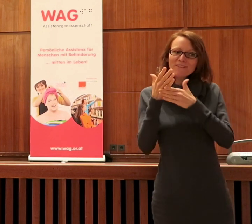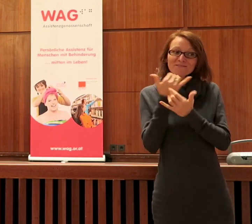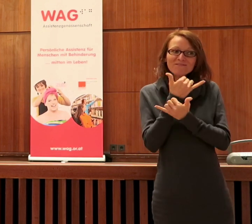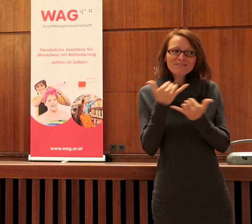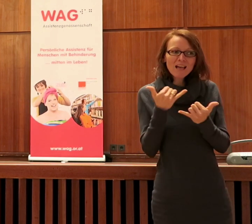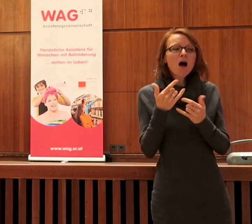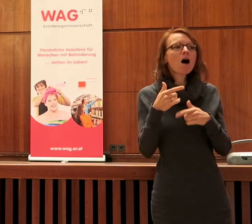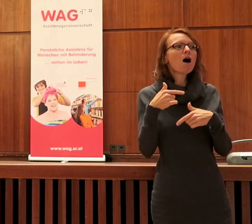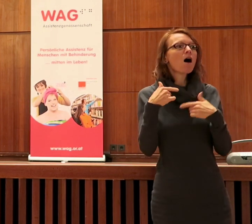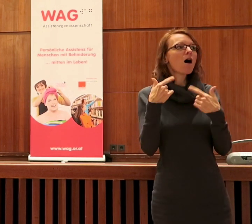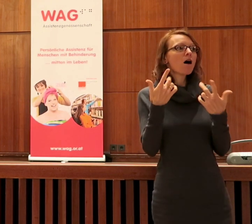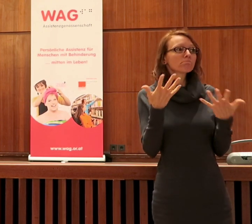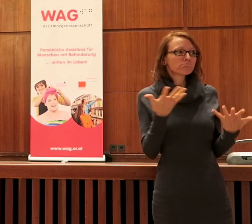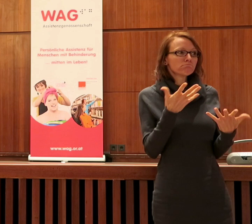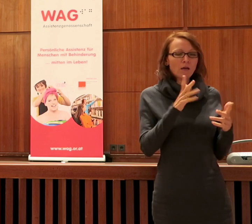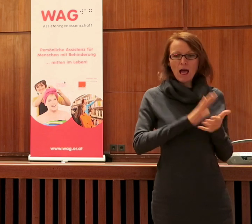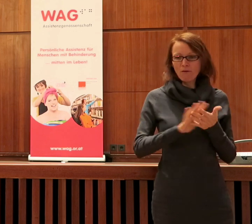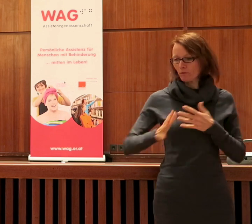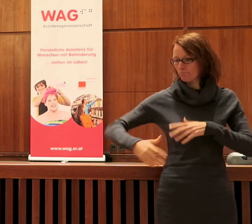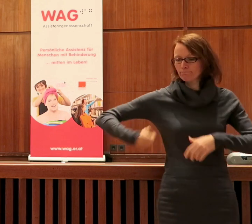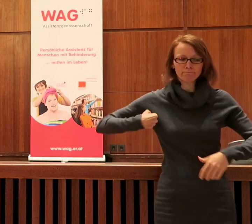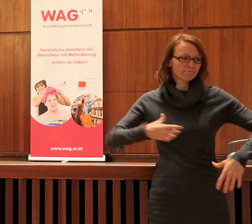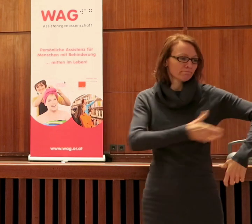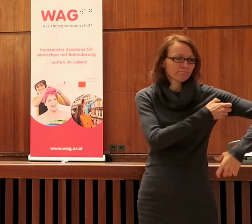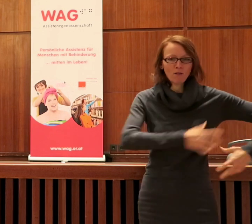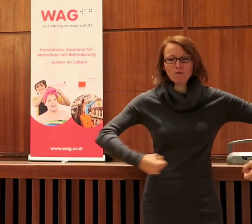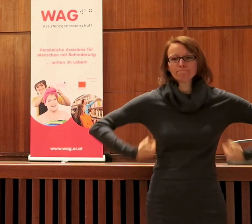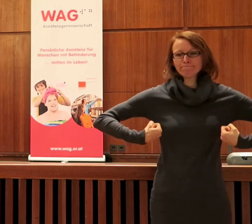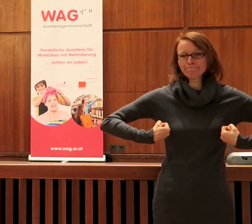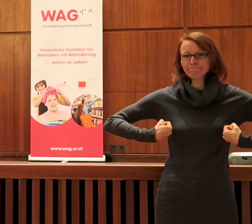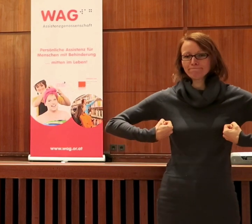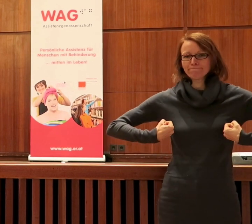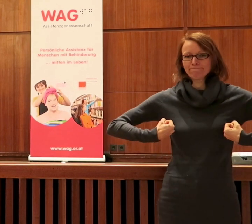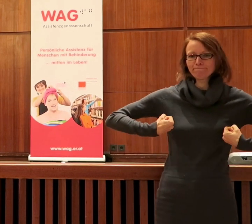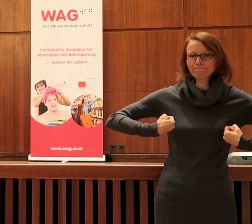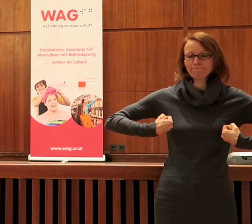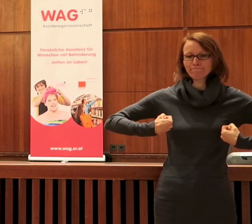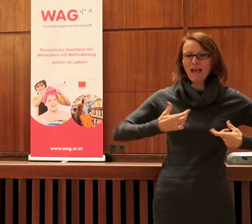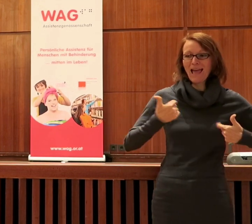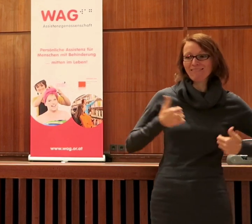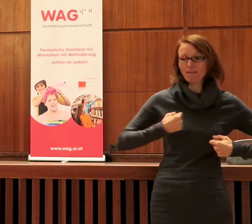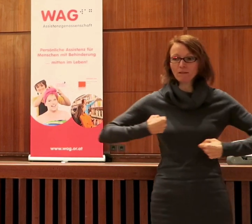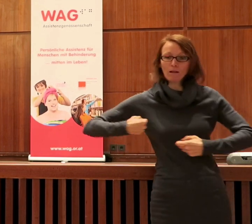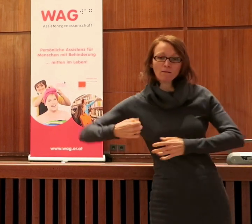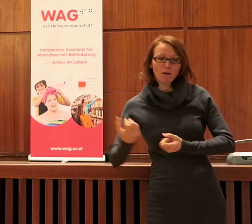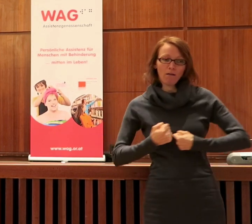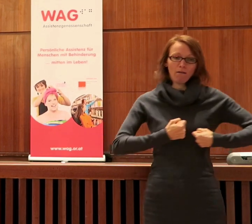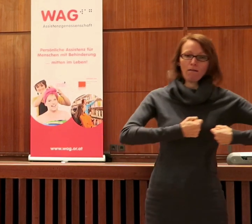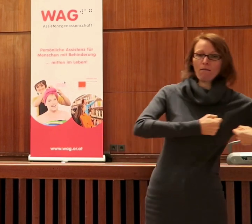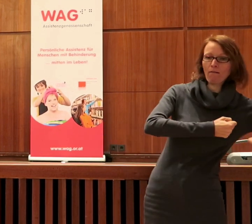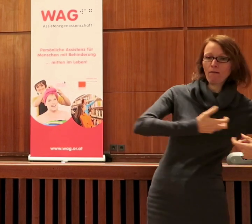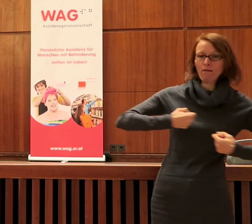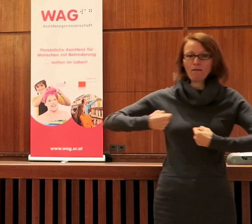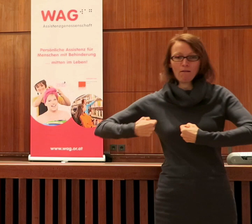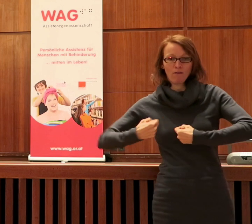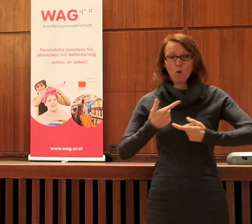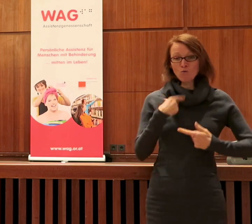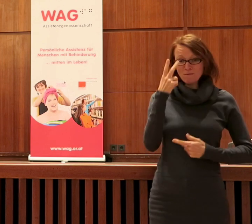Der eine packt den Blinden am linken Arm, der andere beim rechten. Der eine zieht nach links, der andere nach rechts. Um den armen Blinden irgendwie